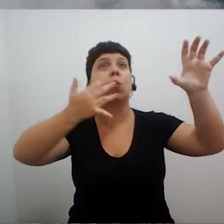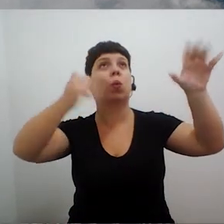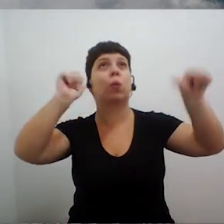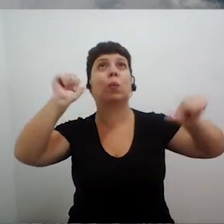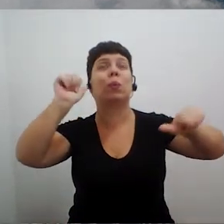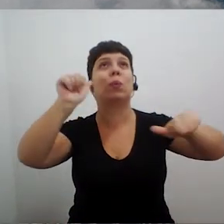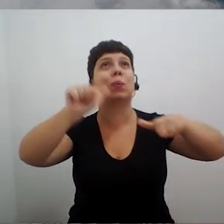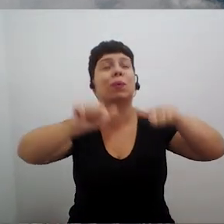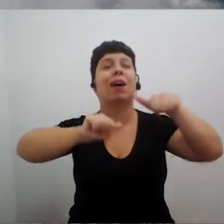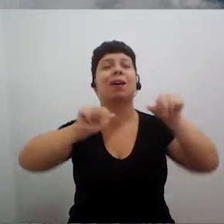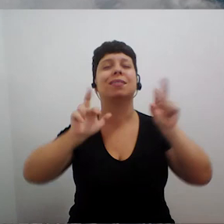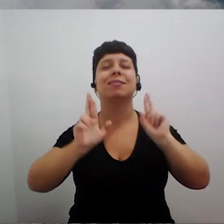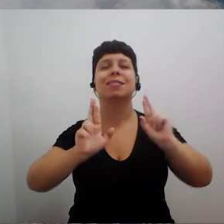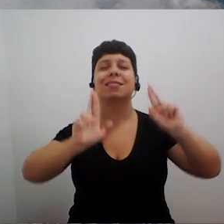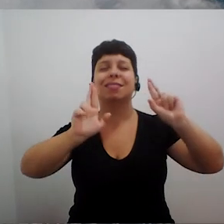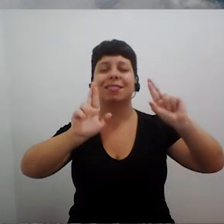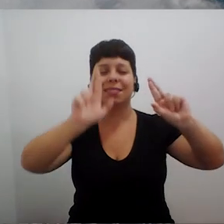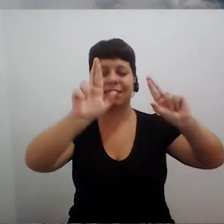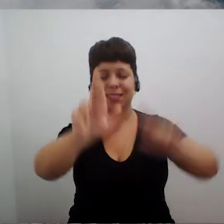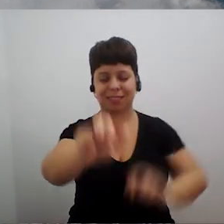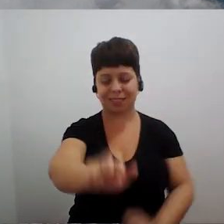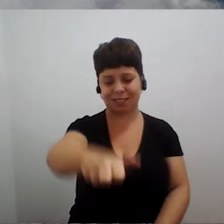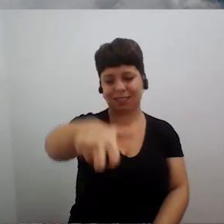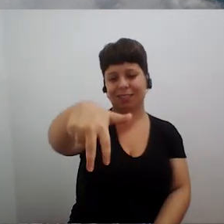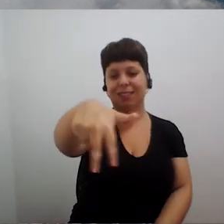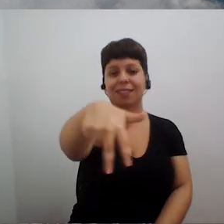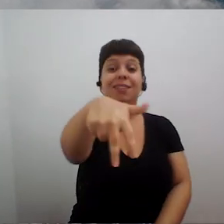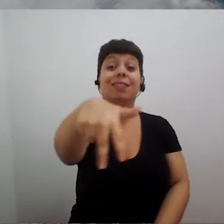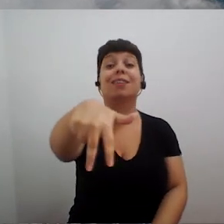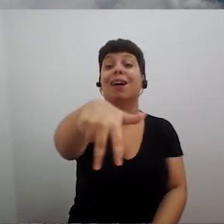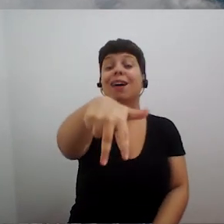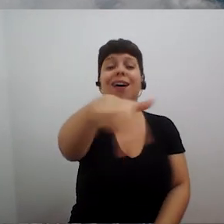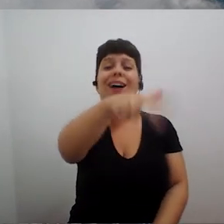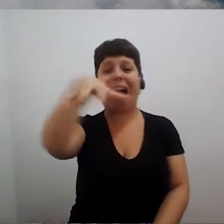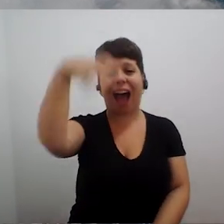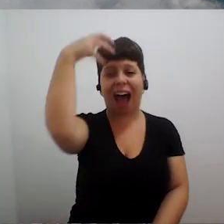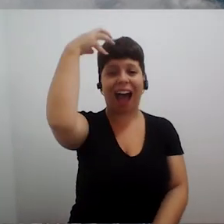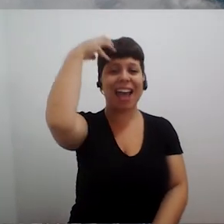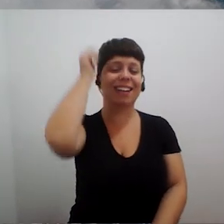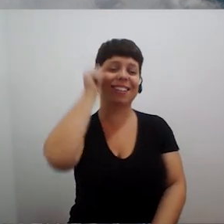Onde ela ainda aparece É a rainha do mar